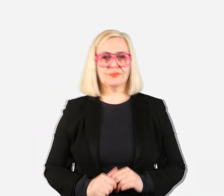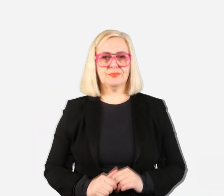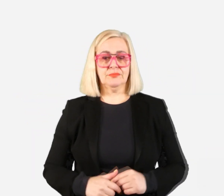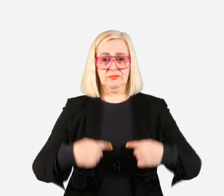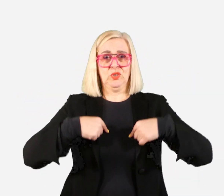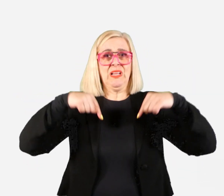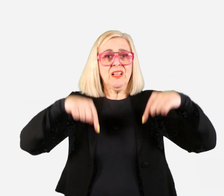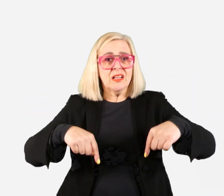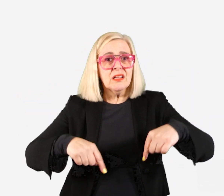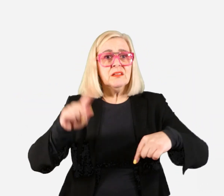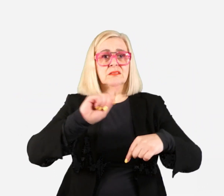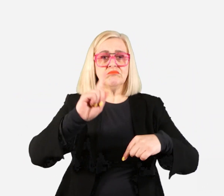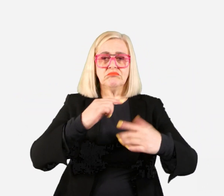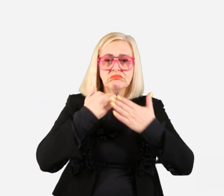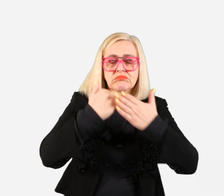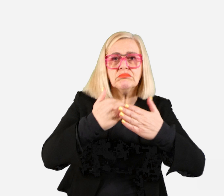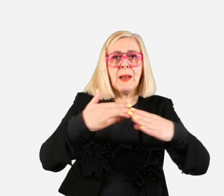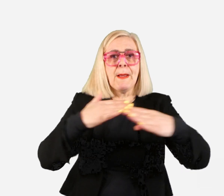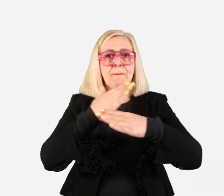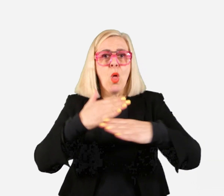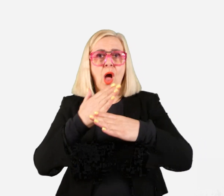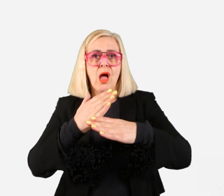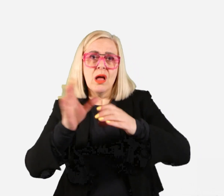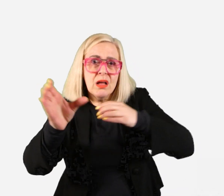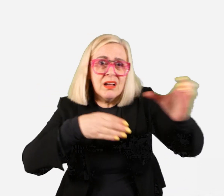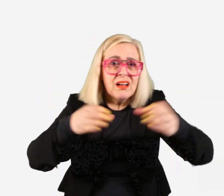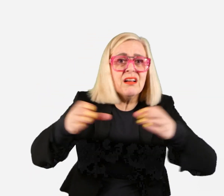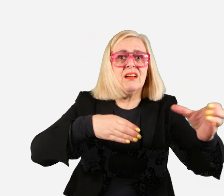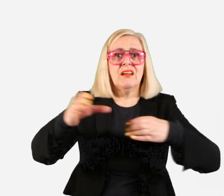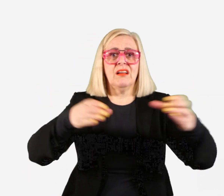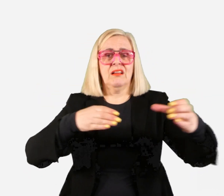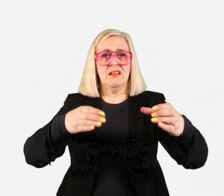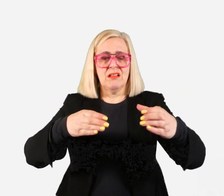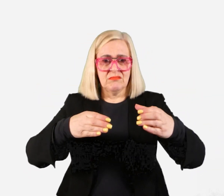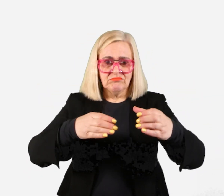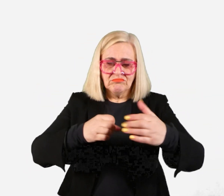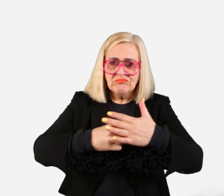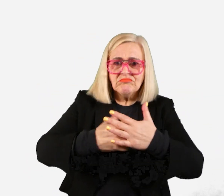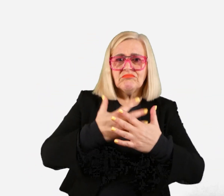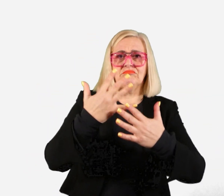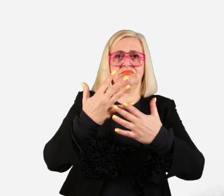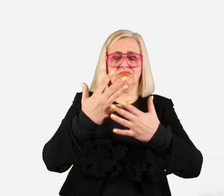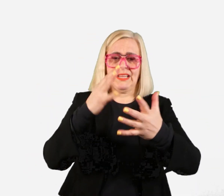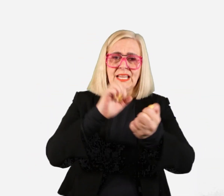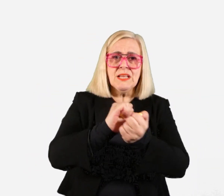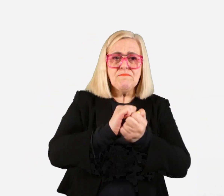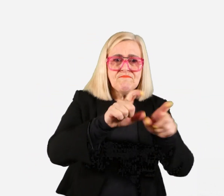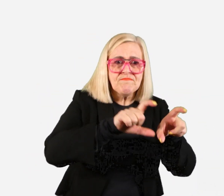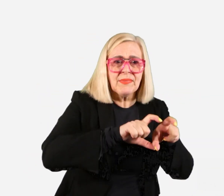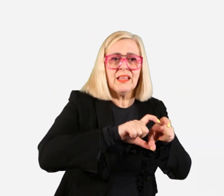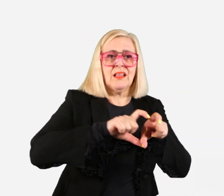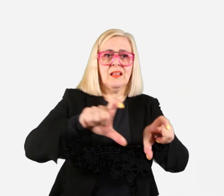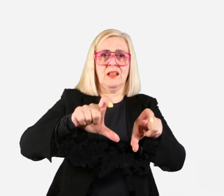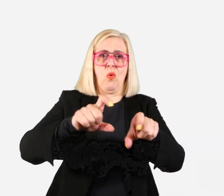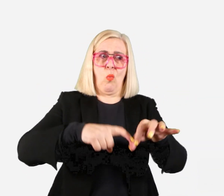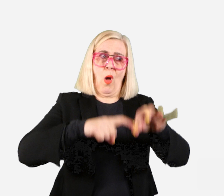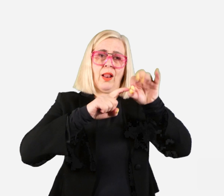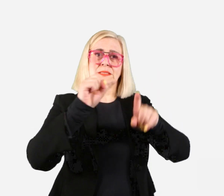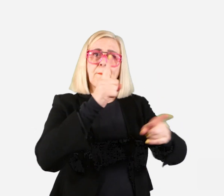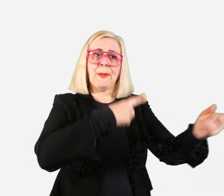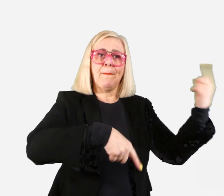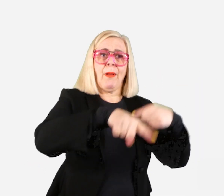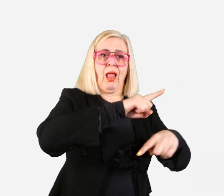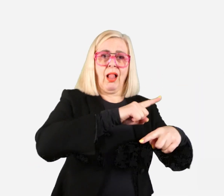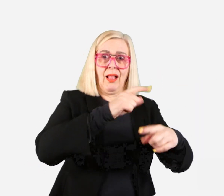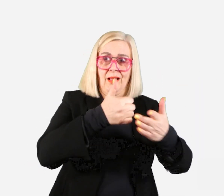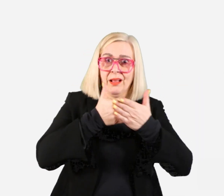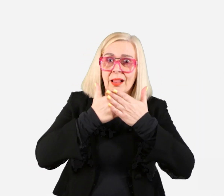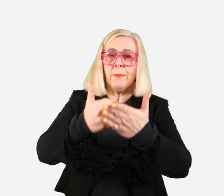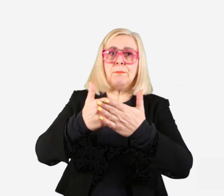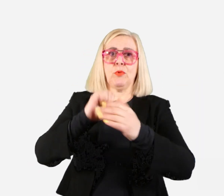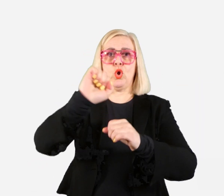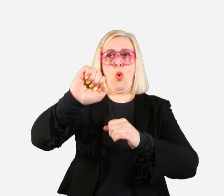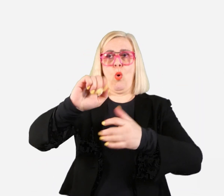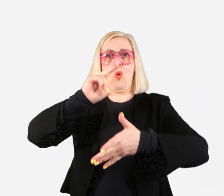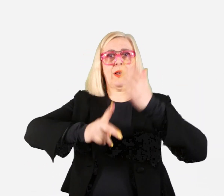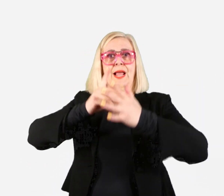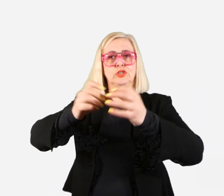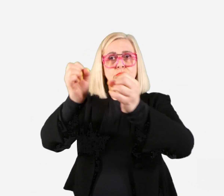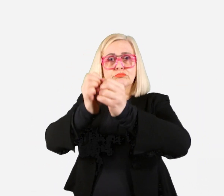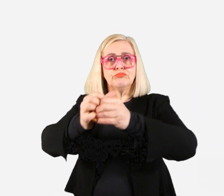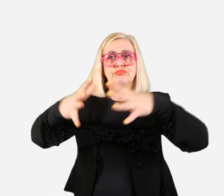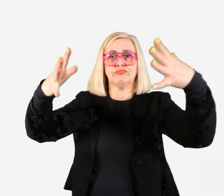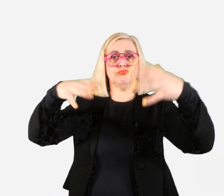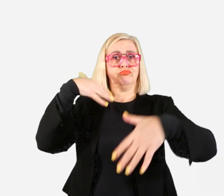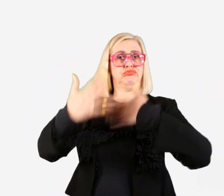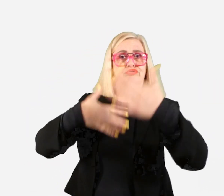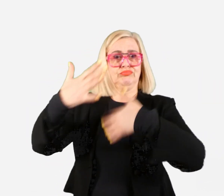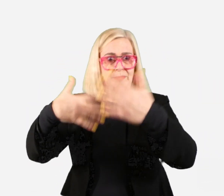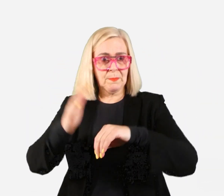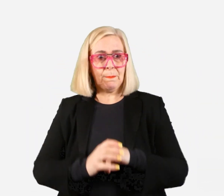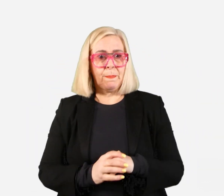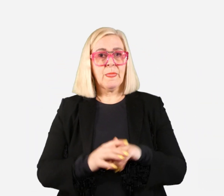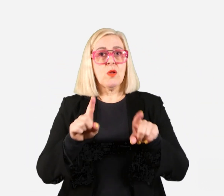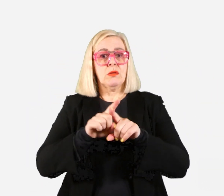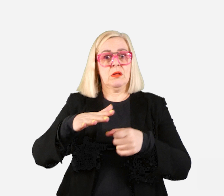Rydym yma i helpu cyflogwyr i recriwtio, datblygu a chadw pobl o safon a all helpu'ch sefydliad i ffynnu.